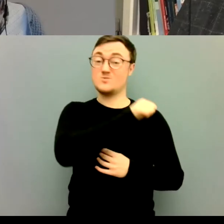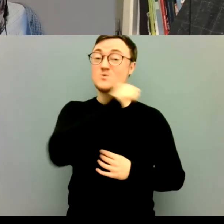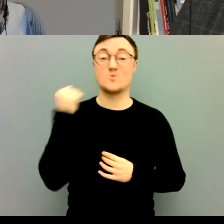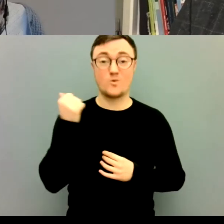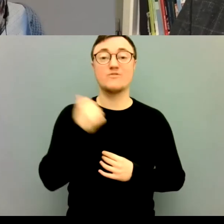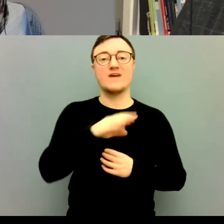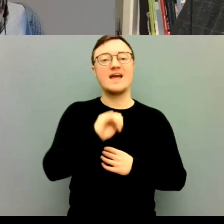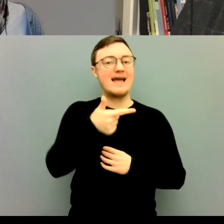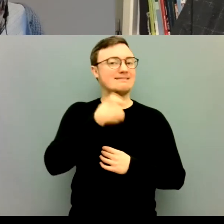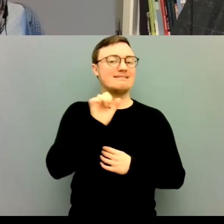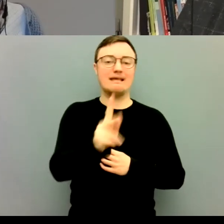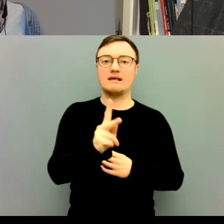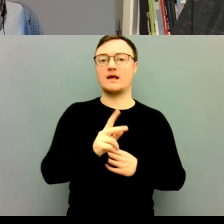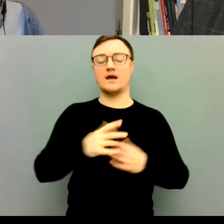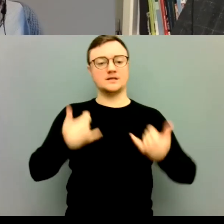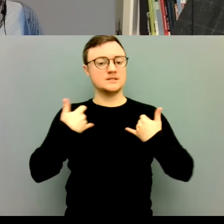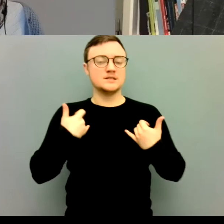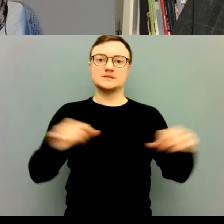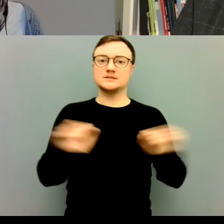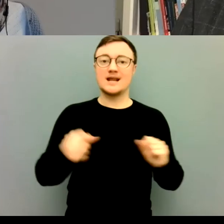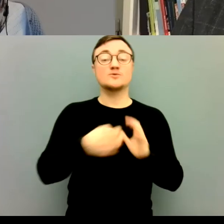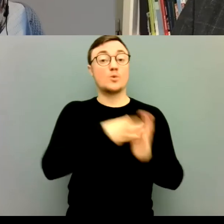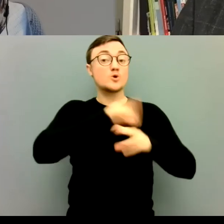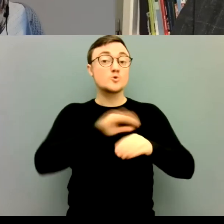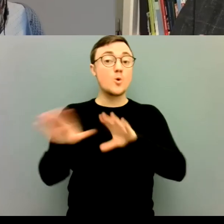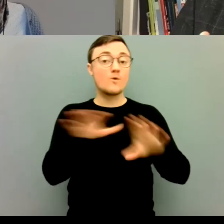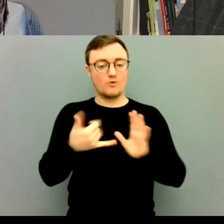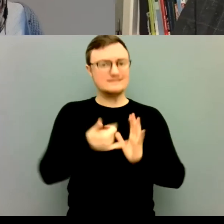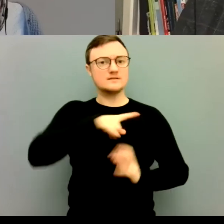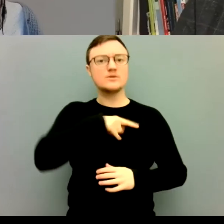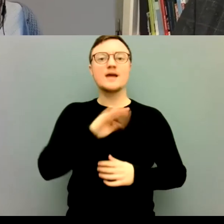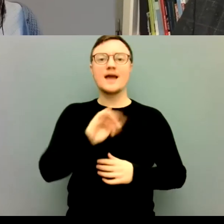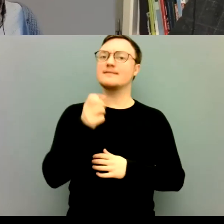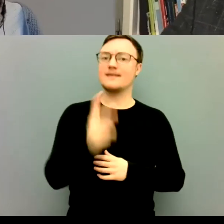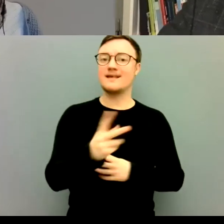I sjukvården är vi vana vid att man jobbar med en hel familj-